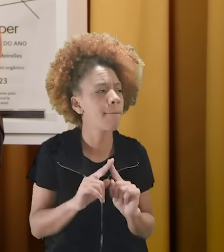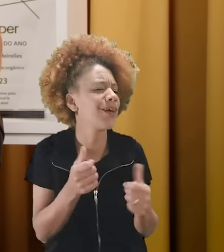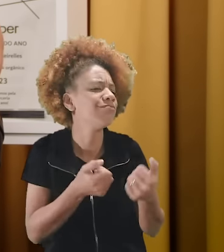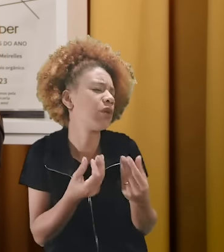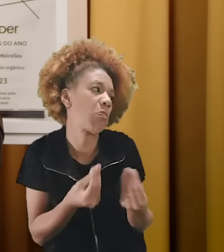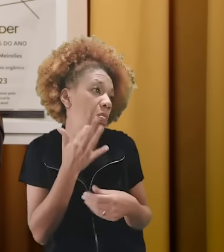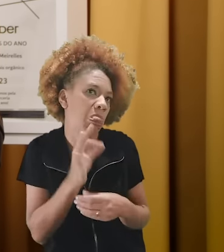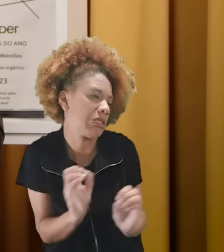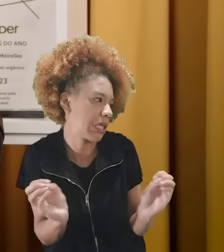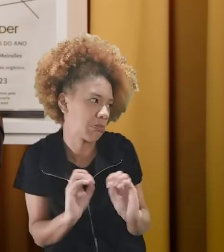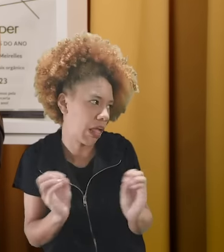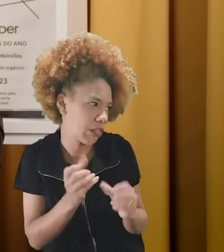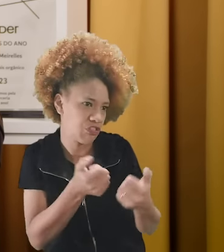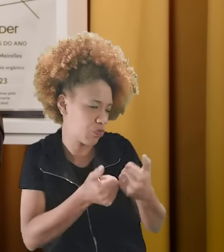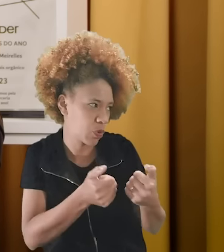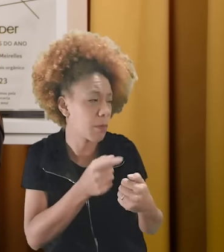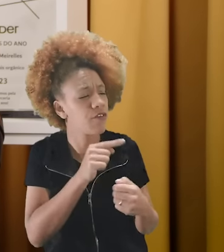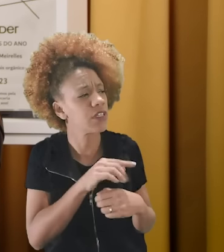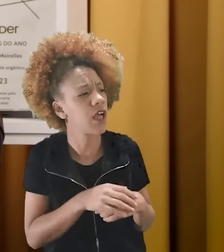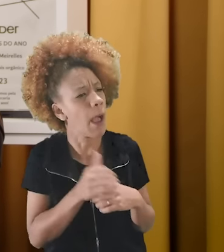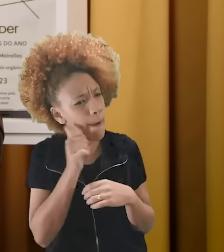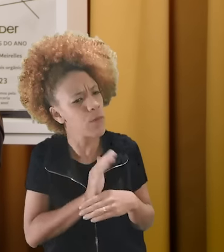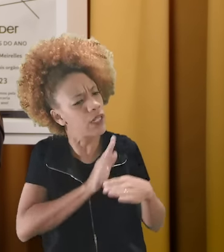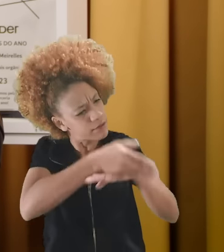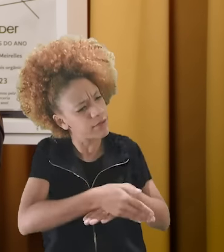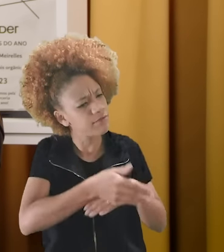eu queria entender como eu não entendo nada desse mercado você a mulher tá dentro do videogame para